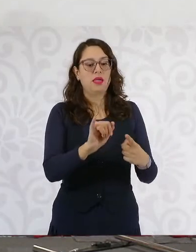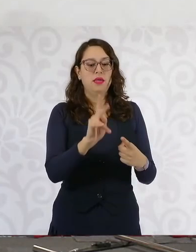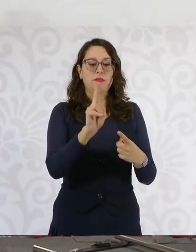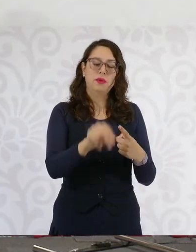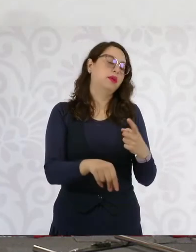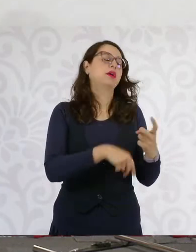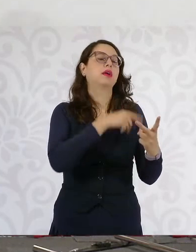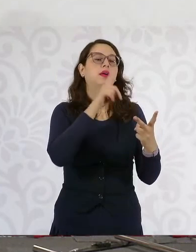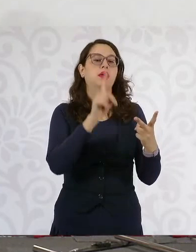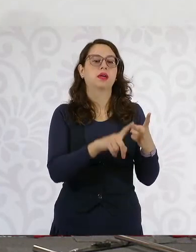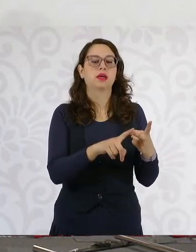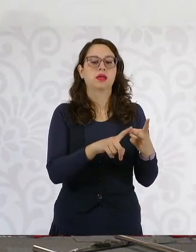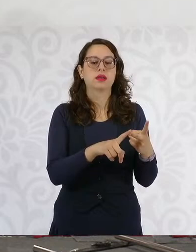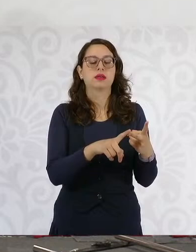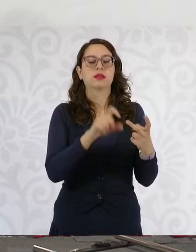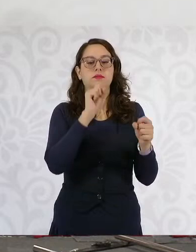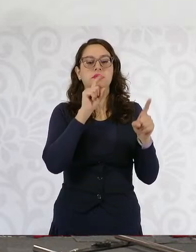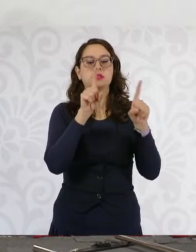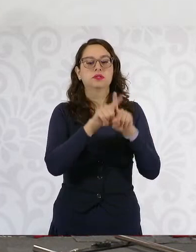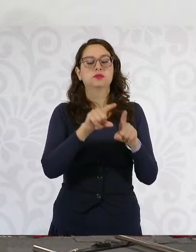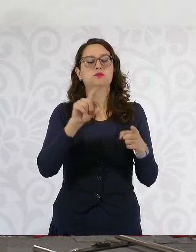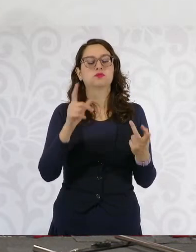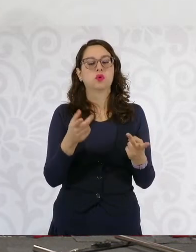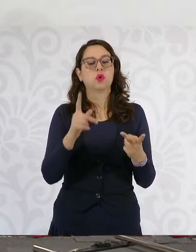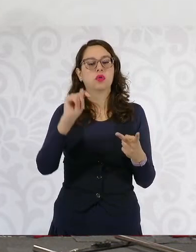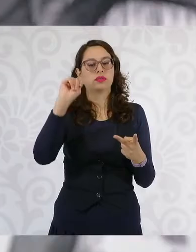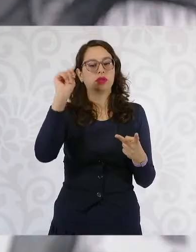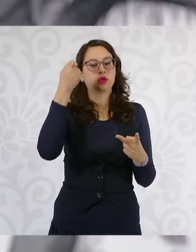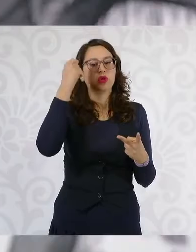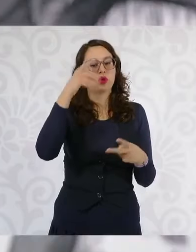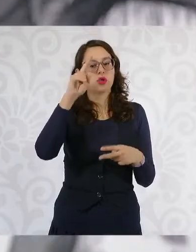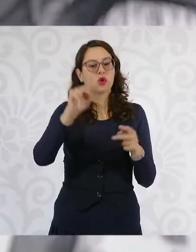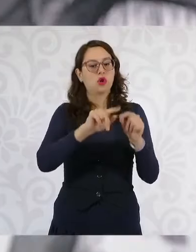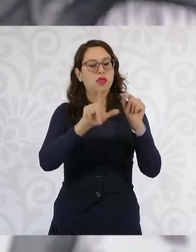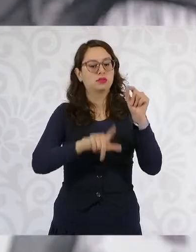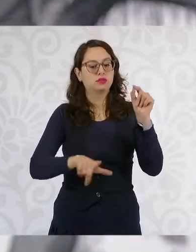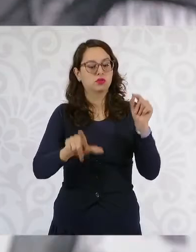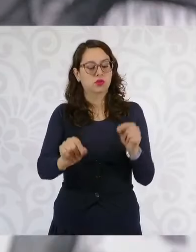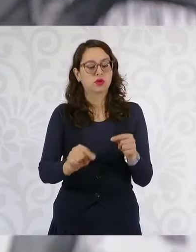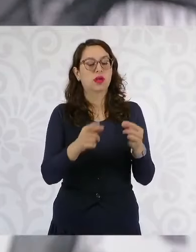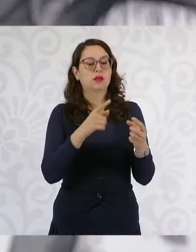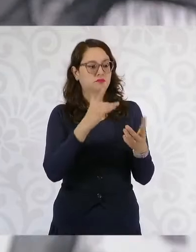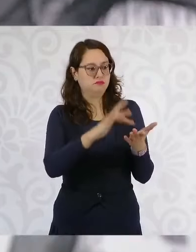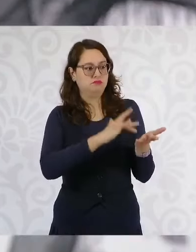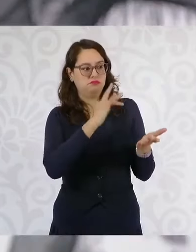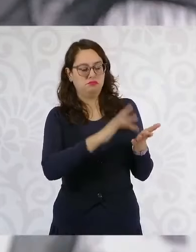Tecnológico nacional no está aquí pero nos está apoyando de una manera importante y prácticamente